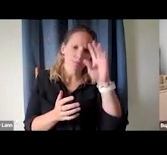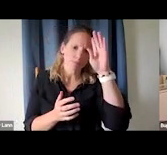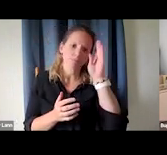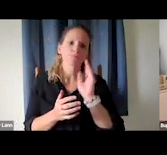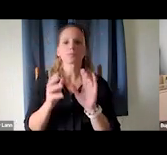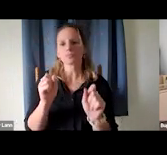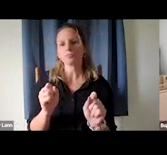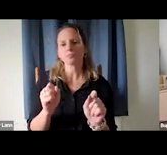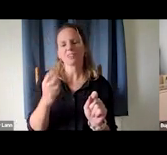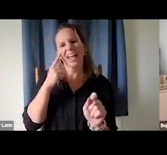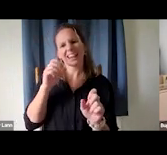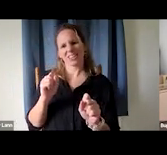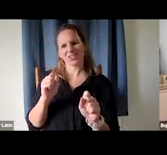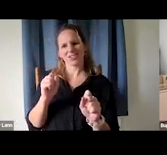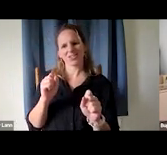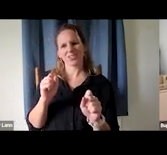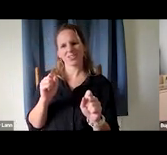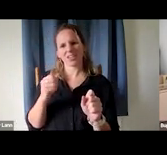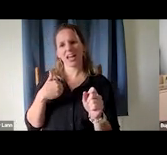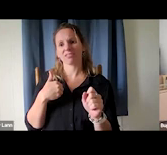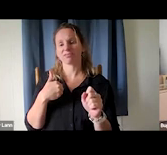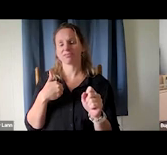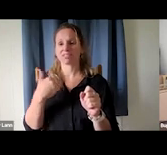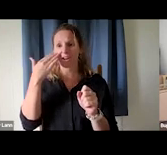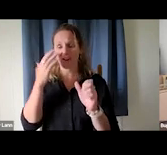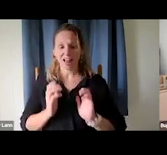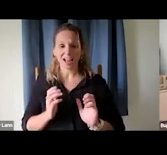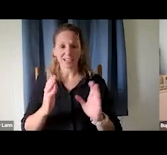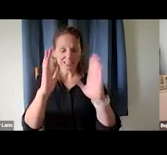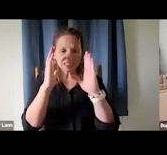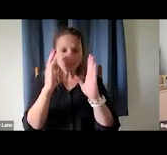Creo que con frecuencia se puede obtener información al escuchar a sus clientes. Si ustedes les preguntan sobre su consumo